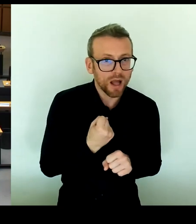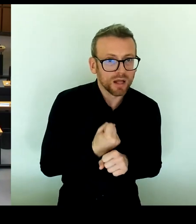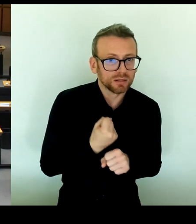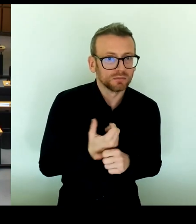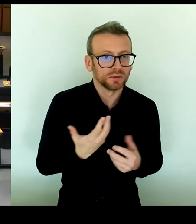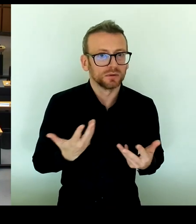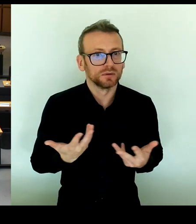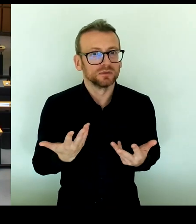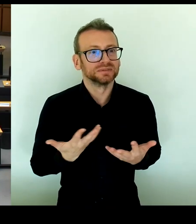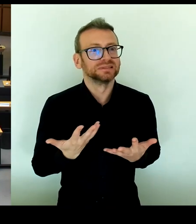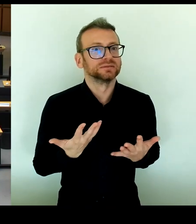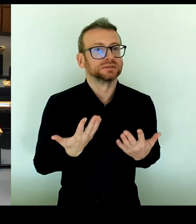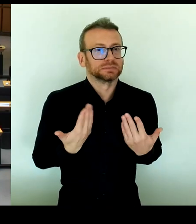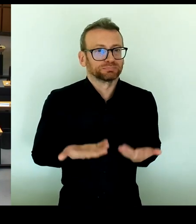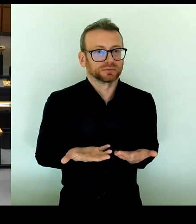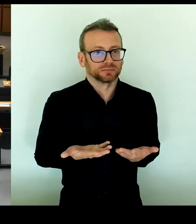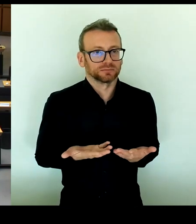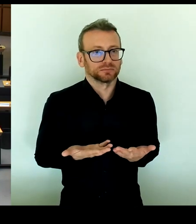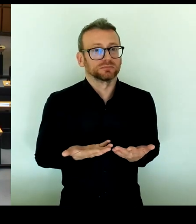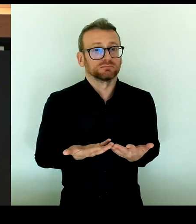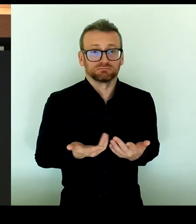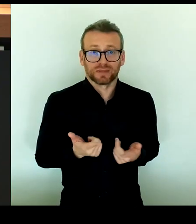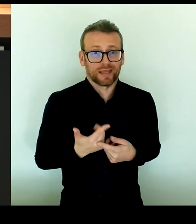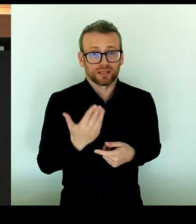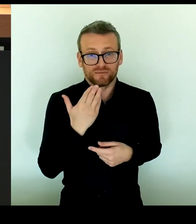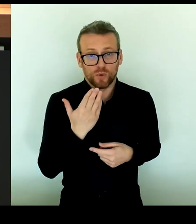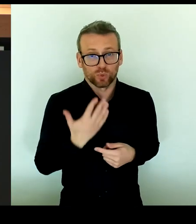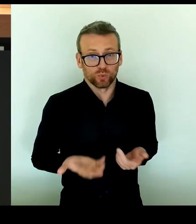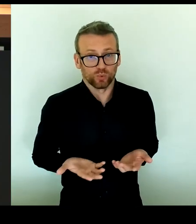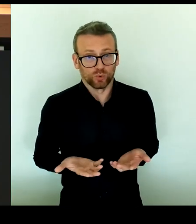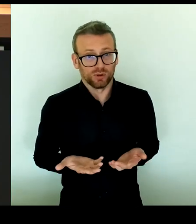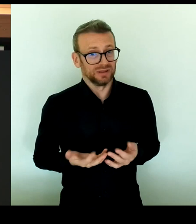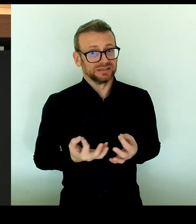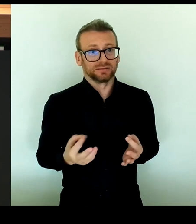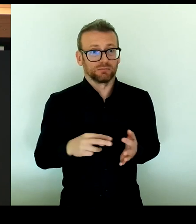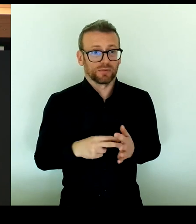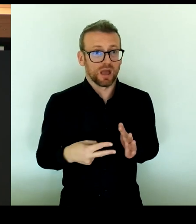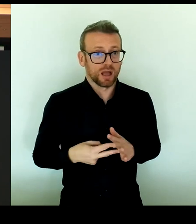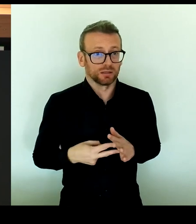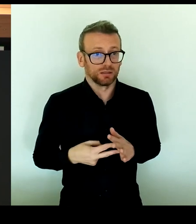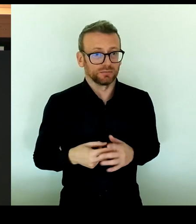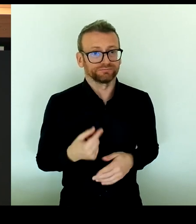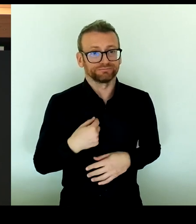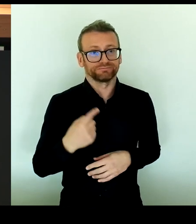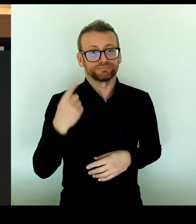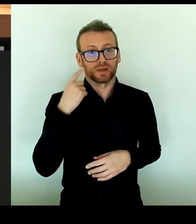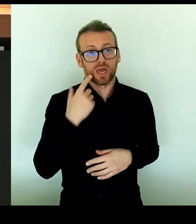dass die Senatoren für Stadtentwicklung von der SPD beziehungsweise Grünen für Verkehr zuständig einfach viel zu wenig